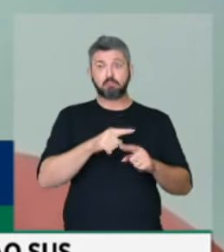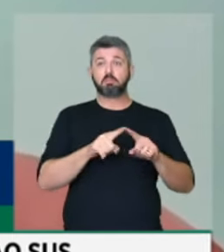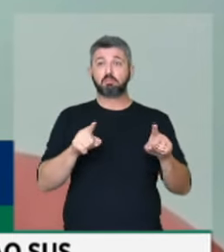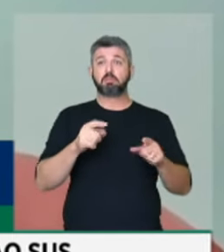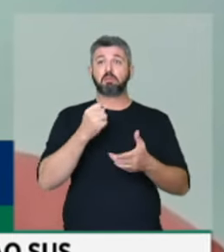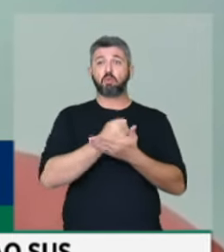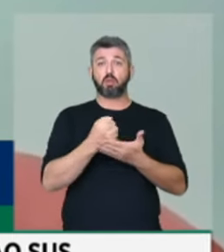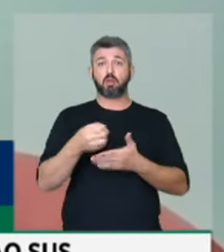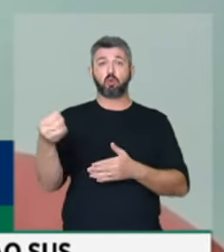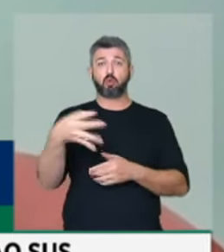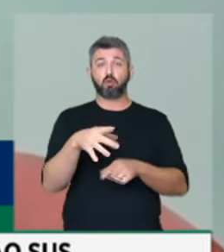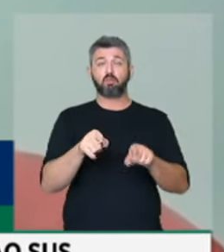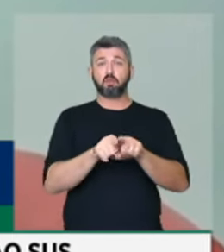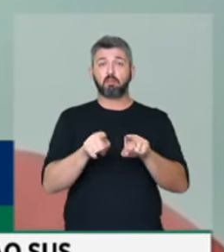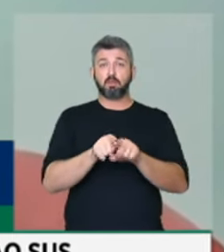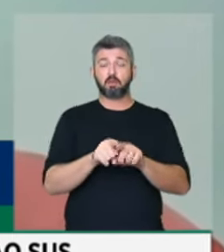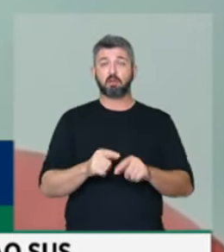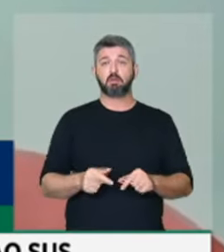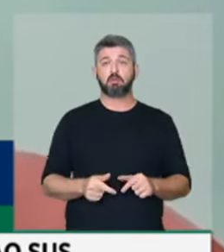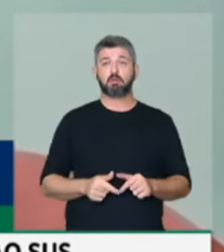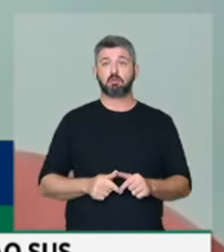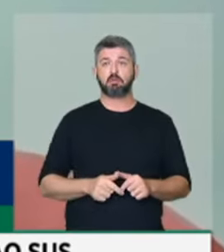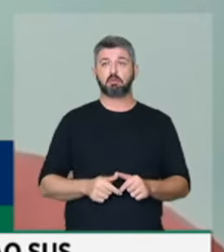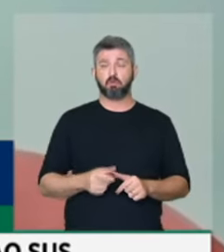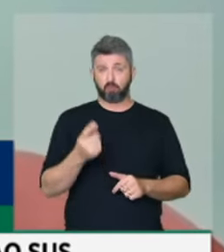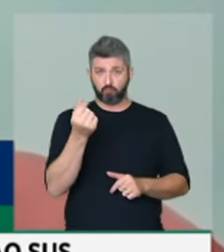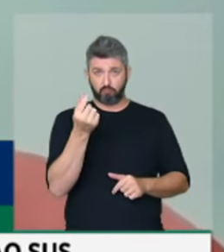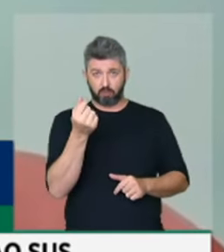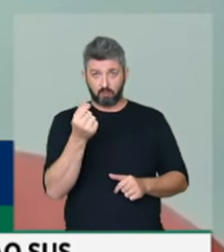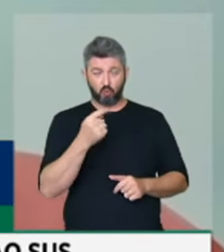? SE VALORES NÃO SÃO SUFICIENTES , POR QUE NÃO GARANTIR O ORÇAMENTO NO MINISTÉRIO DA SAÚDE NO MESMO